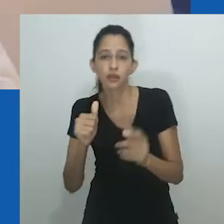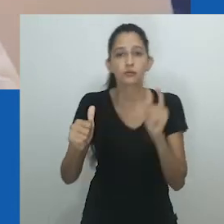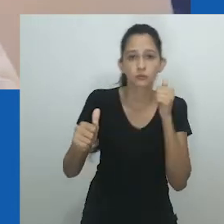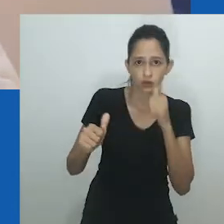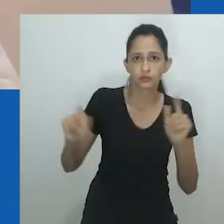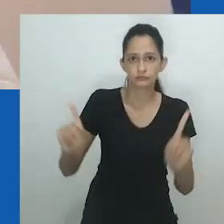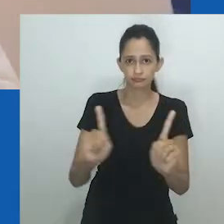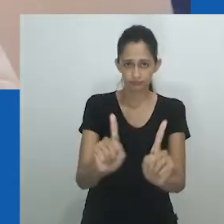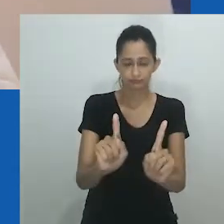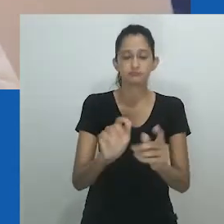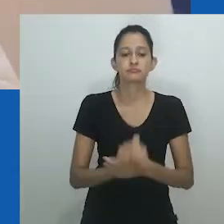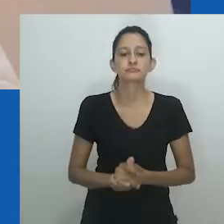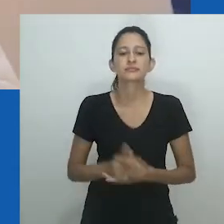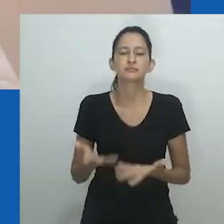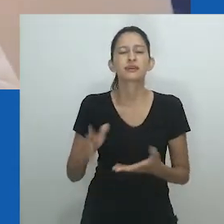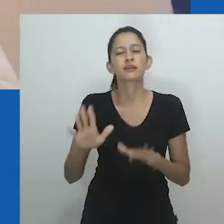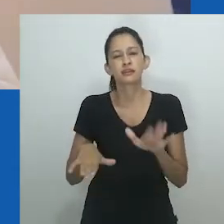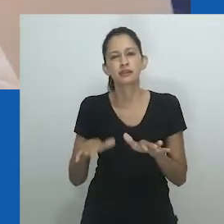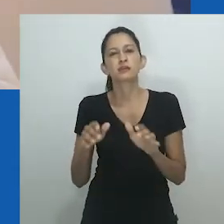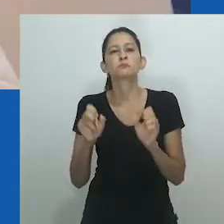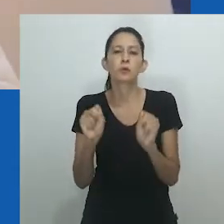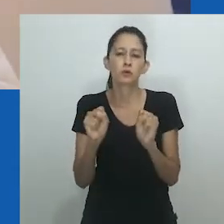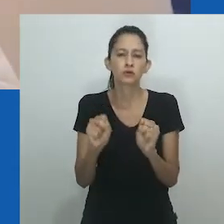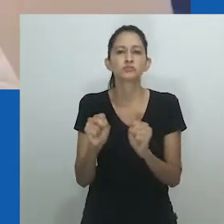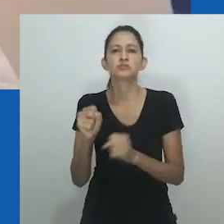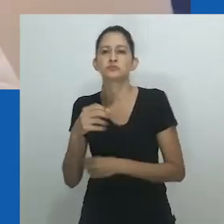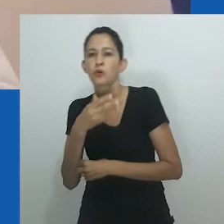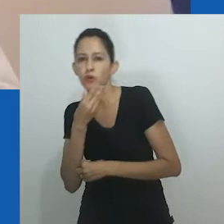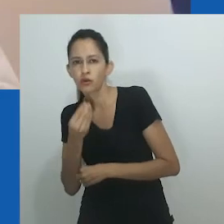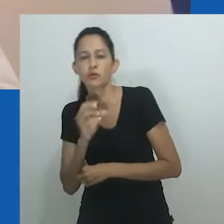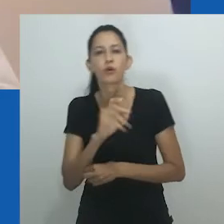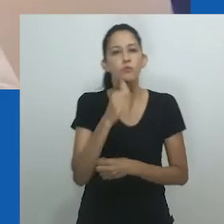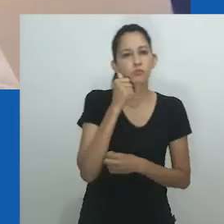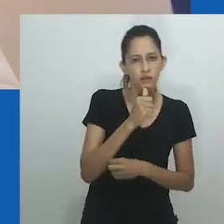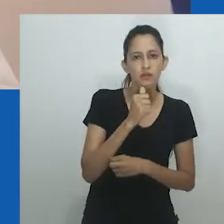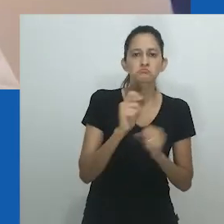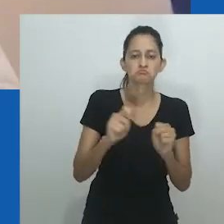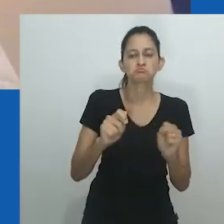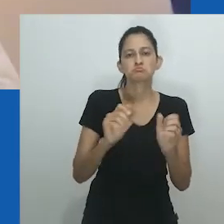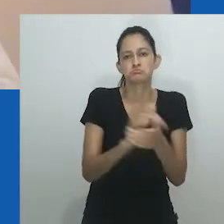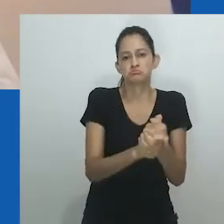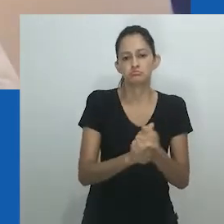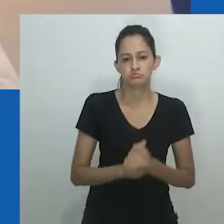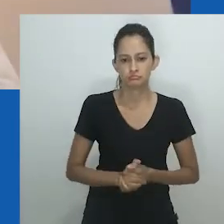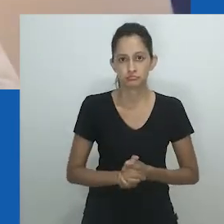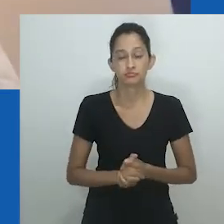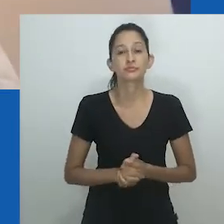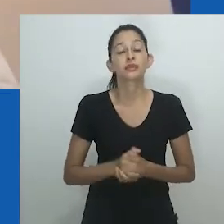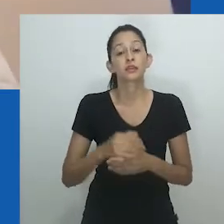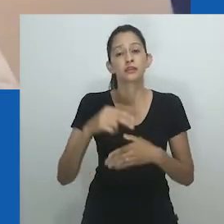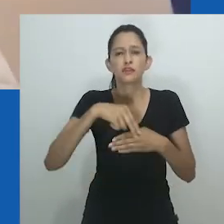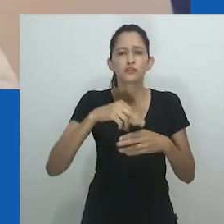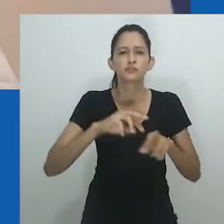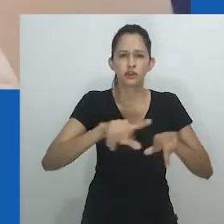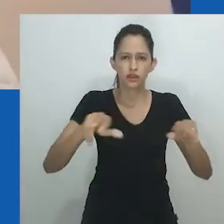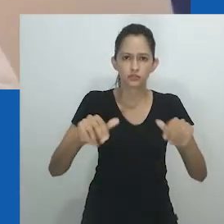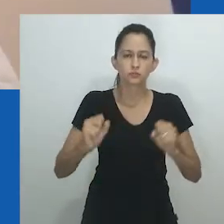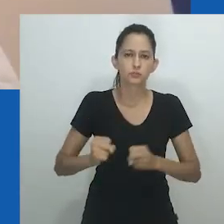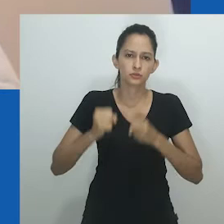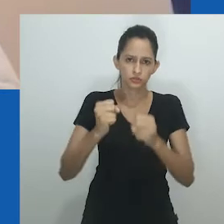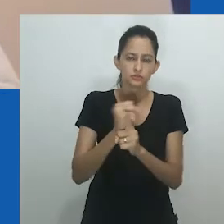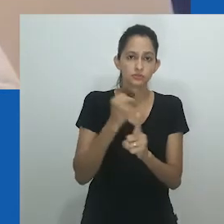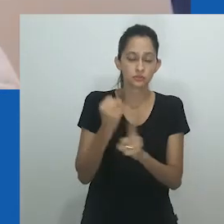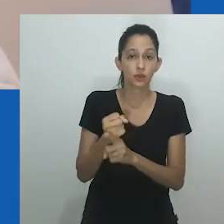Em circunstâncias em que não havia um filho homem para herdar as terras do pai, uma mulher, como filha masculina [male daughter], era autorizada a possuir terras.